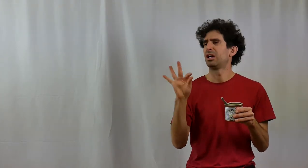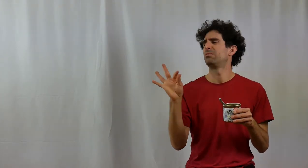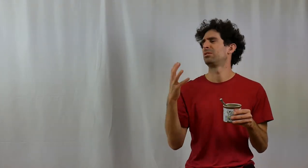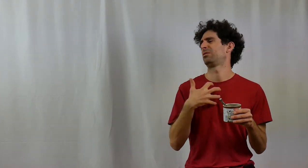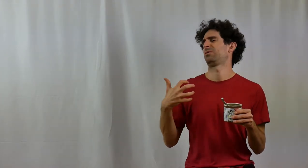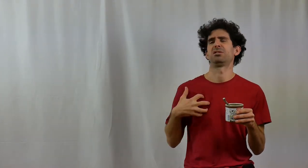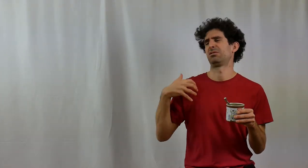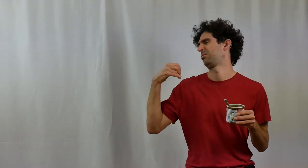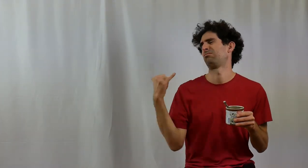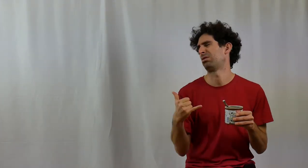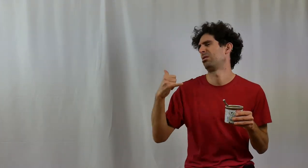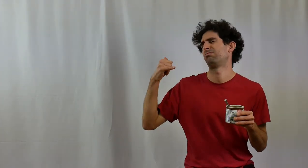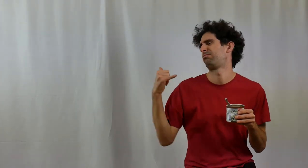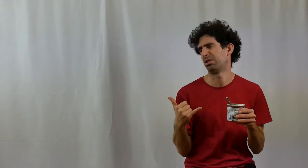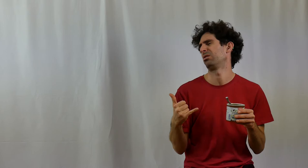Tes explications scientifiques, c'est pas la peine.